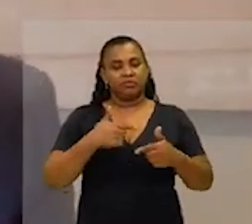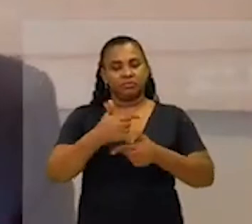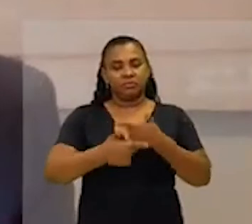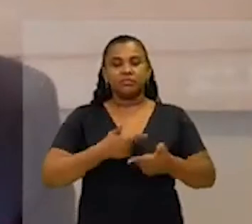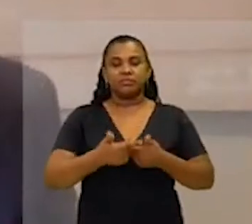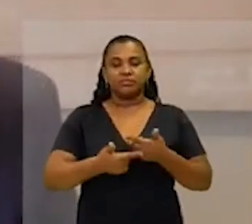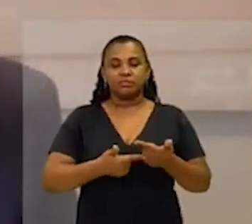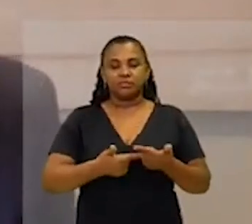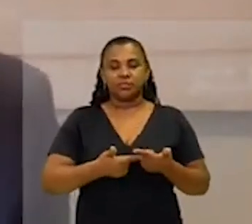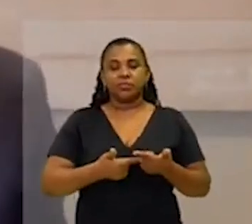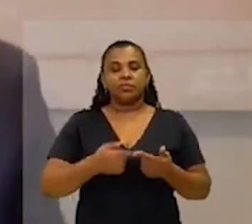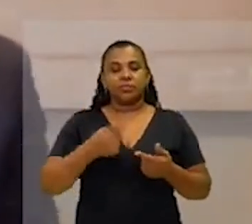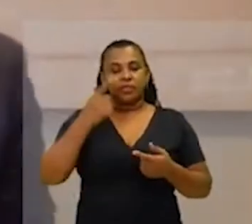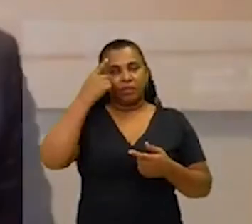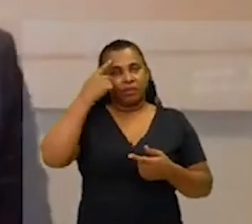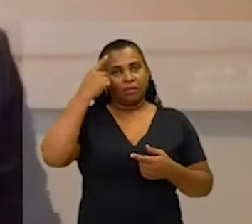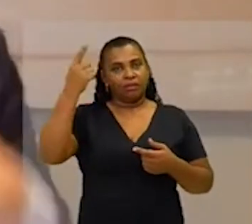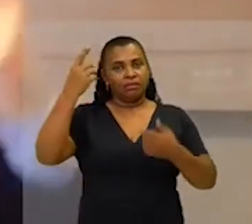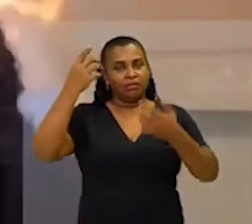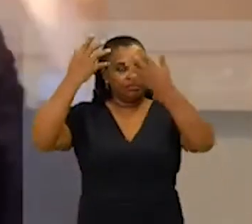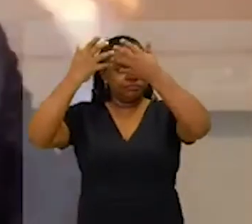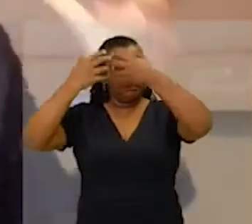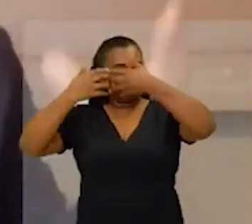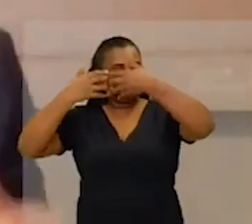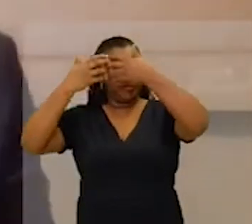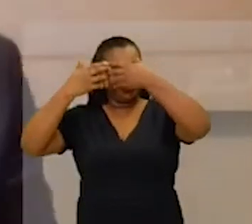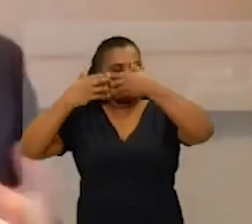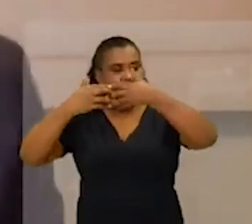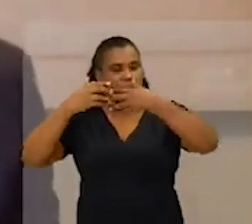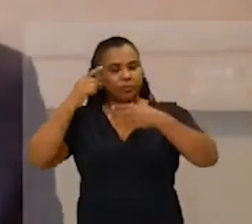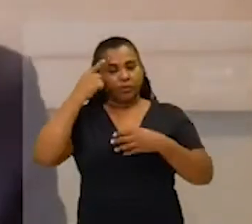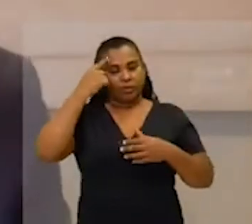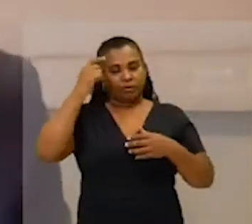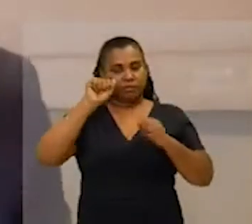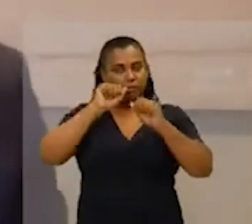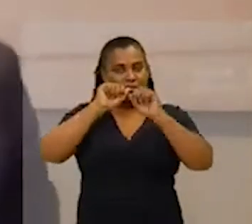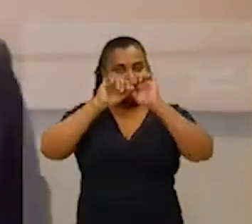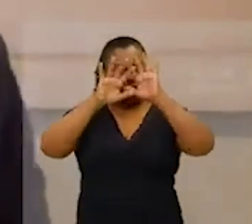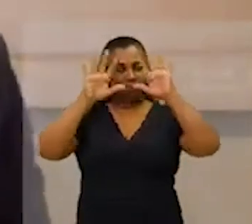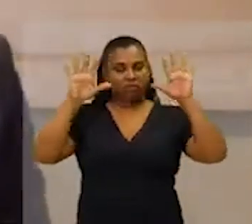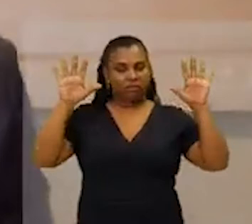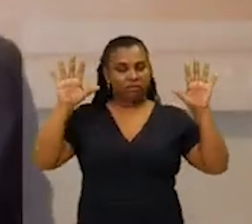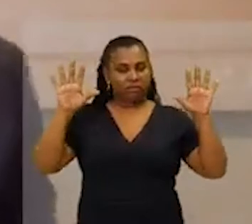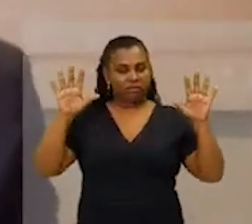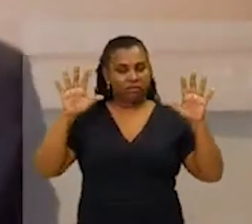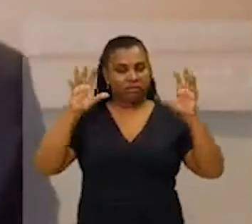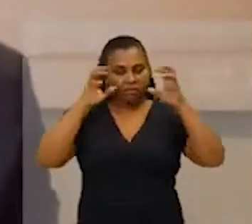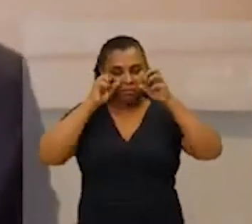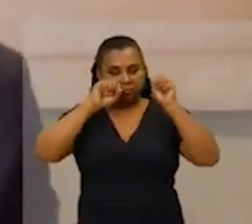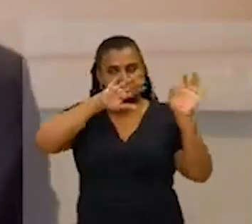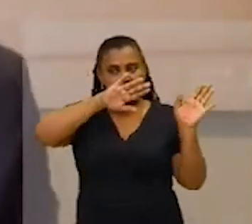com a ideia da racionalidade né com a ideia da iluminação e não do obscurantismo isso é muito